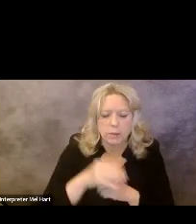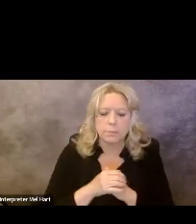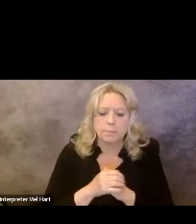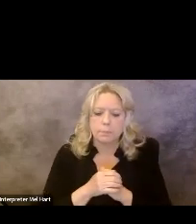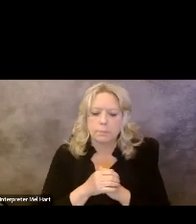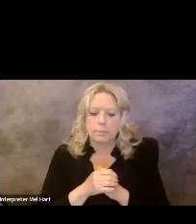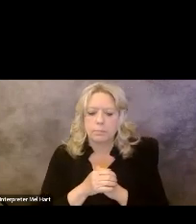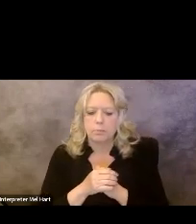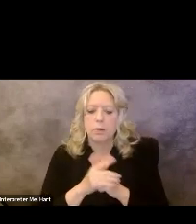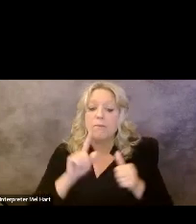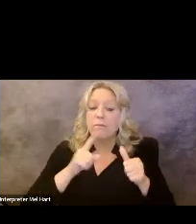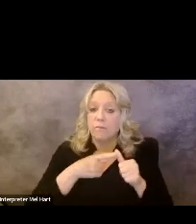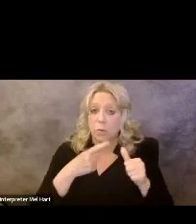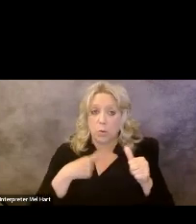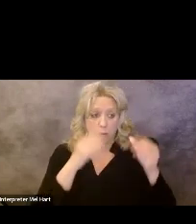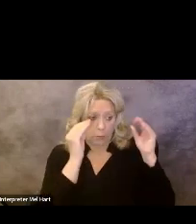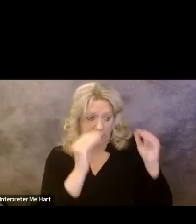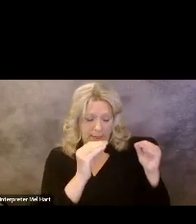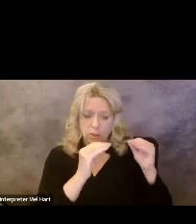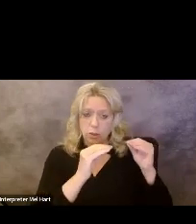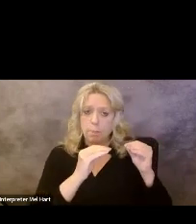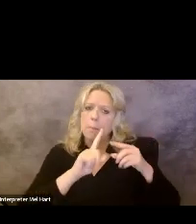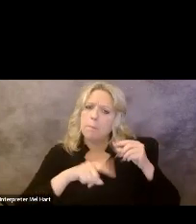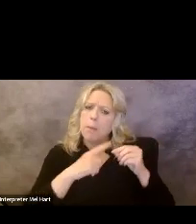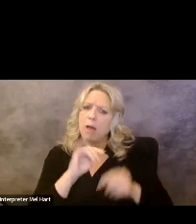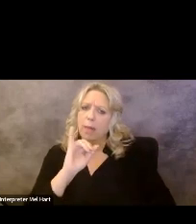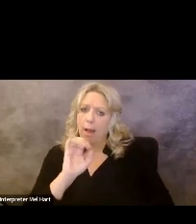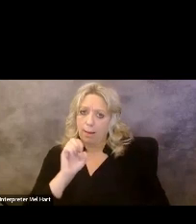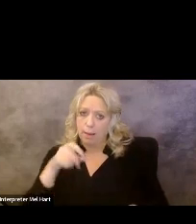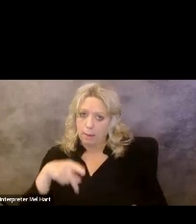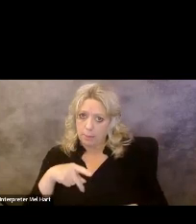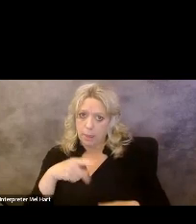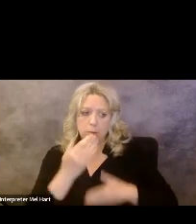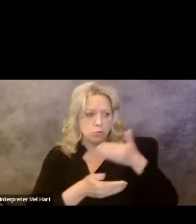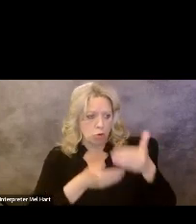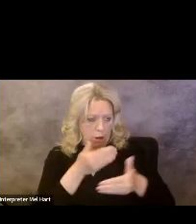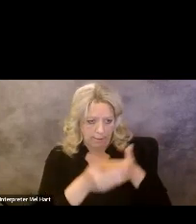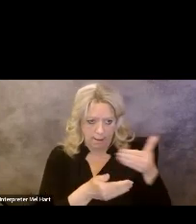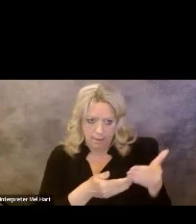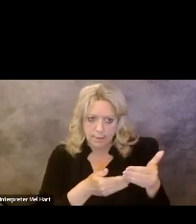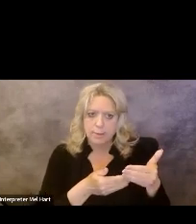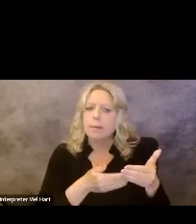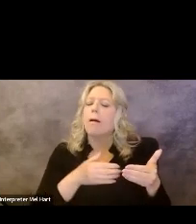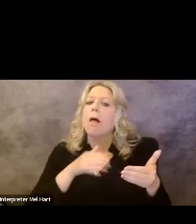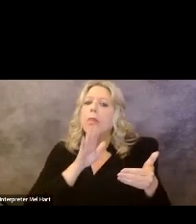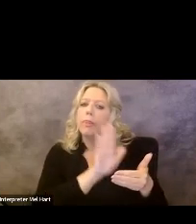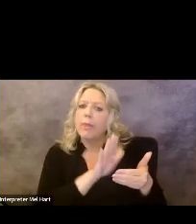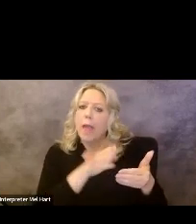el proceso del IEP y los derechos de los padres participando en talleres proporcionados por